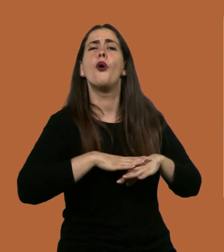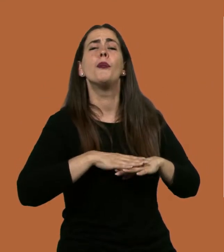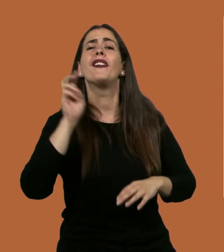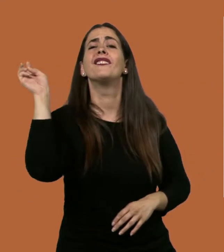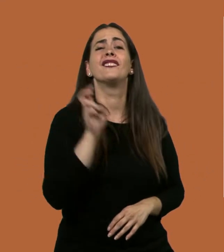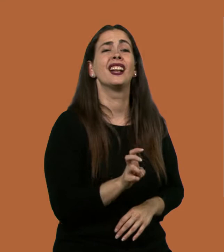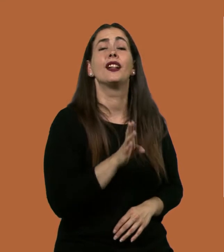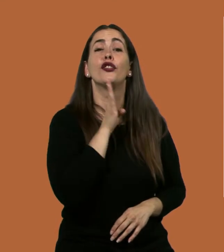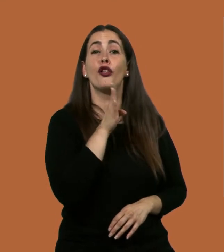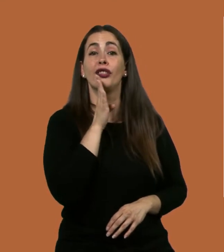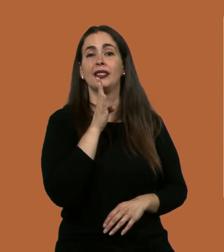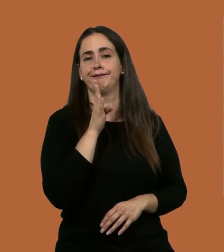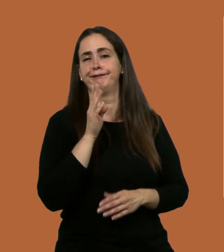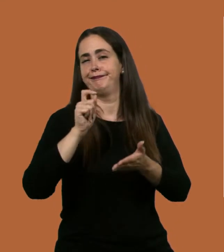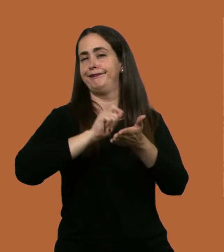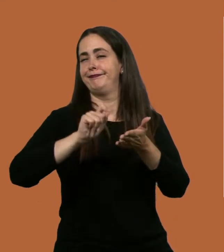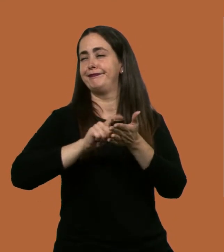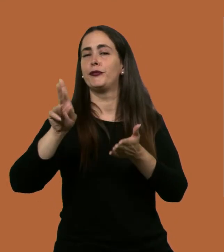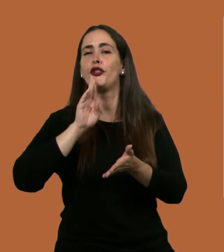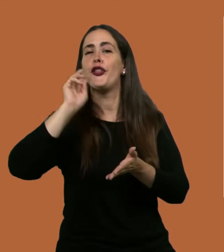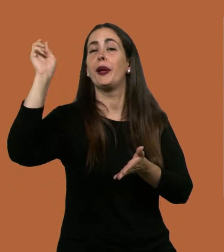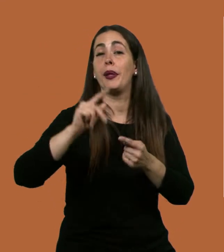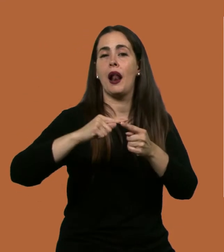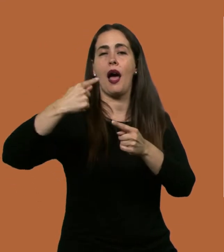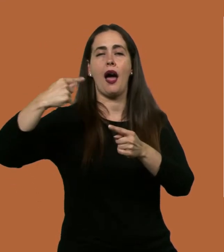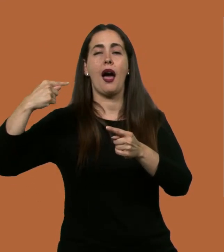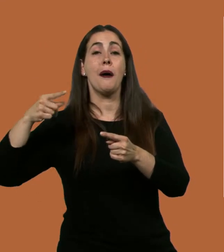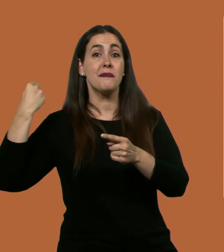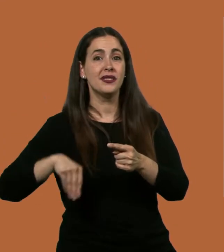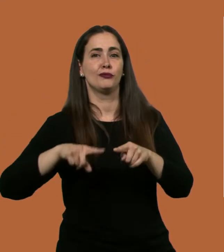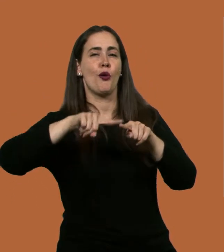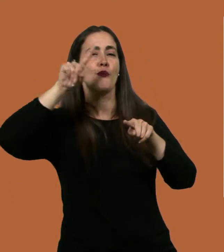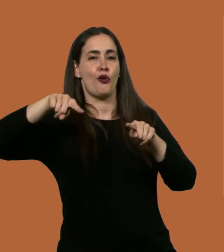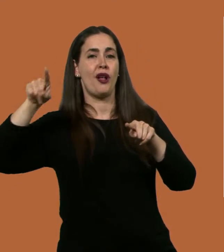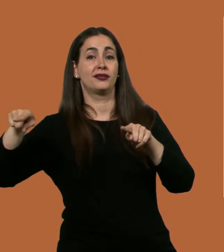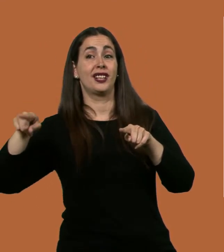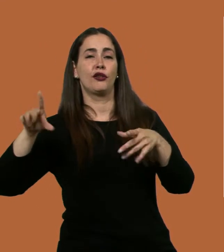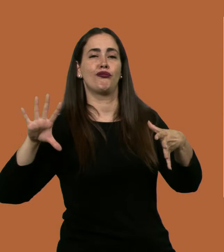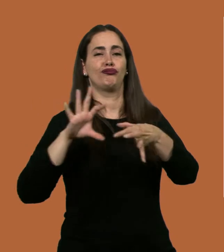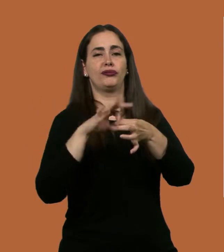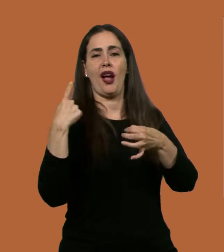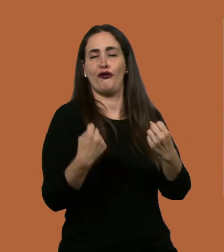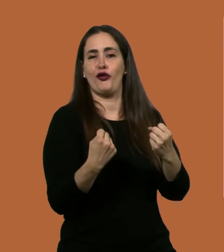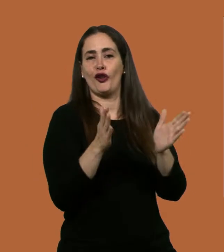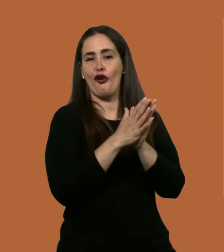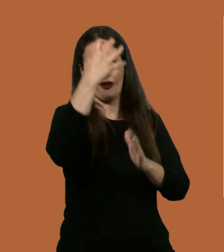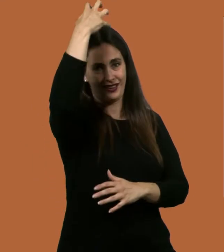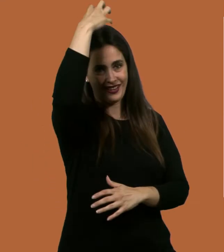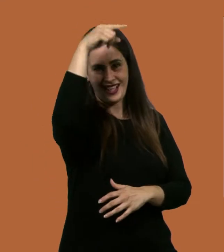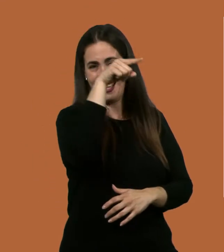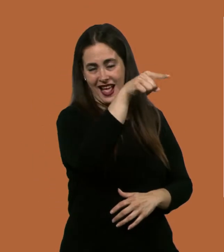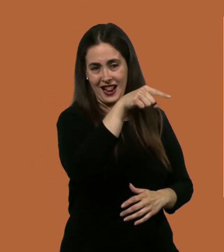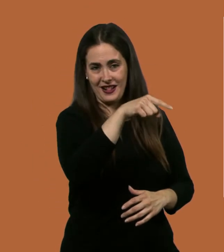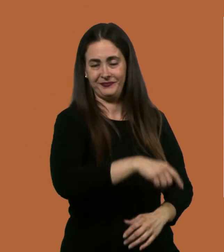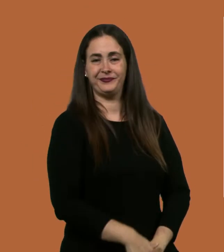a causa de la font escrita de què procedeix: un monestir amb forts lligams amb la reialesa.